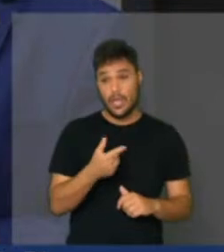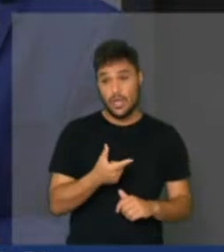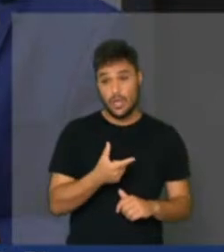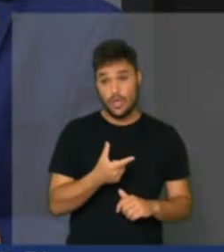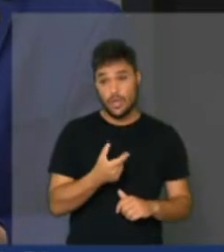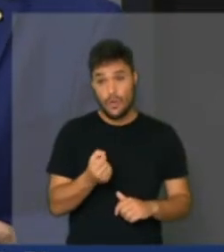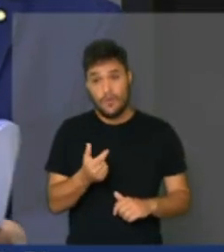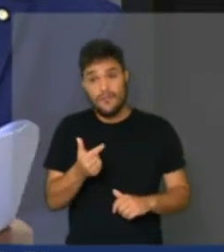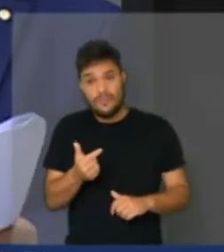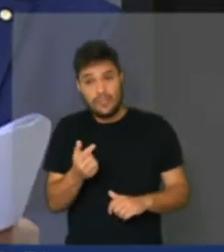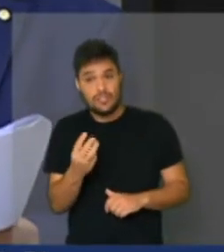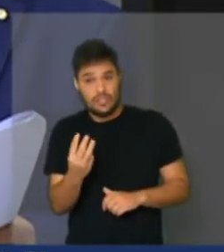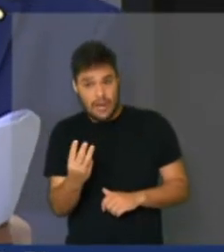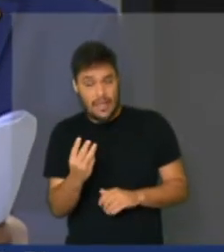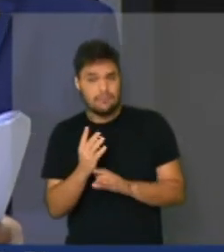MEIO. EM 2023, MAIS OU MENOS,